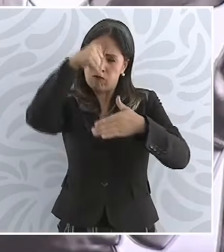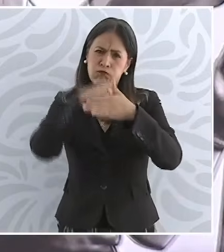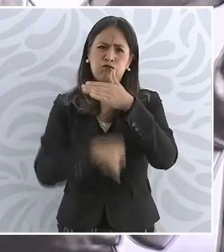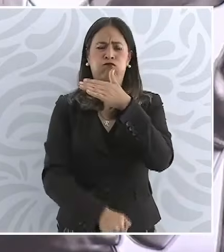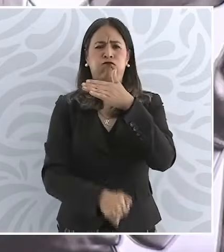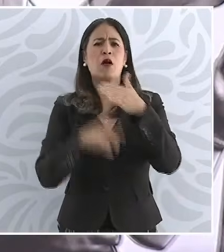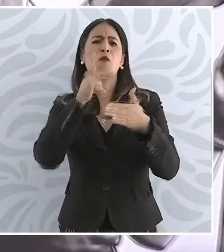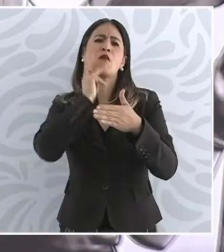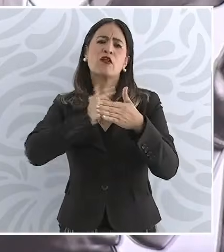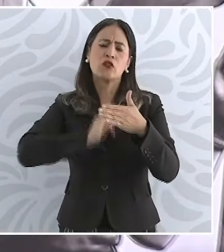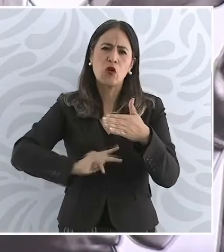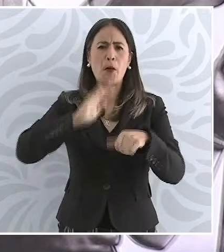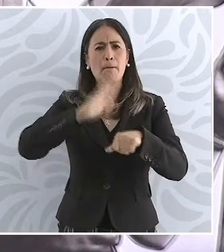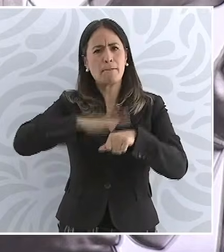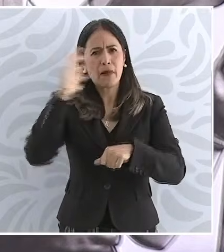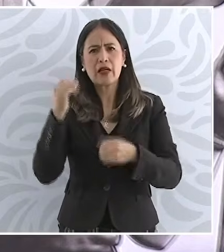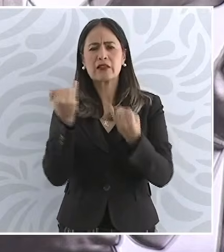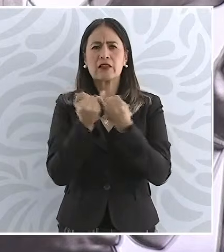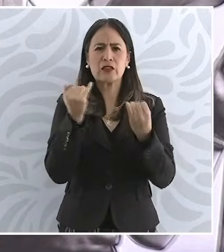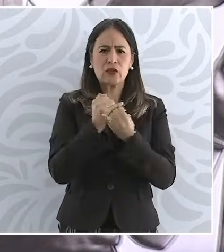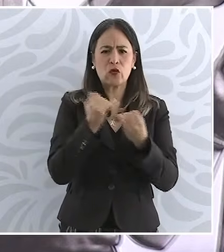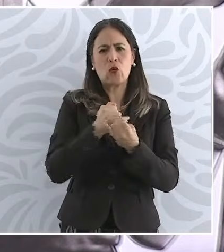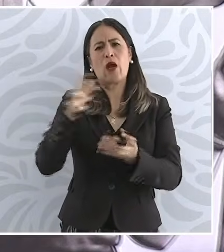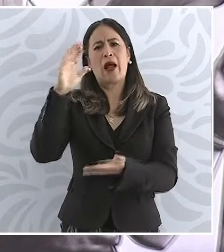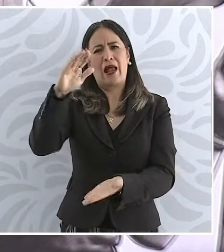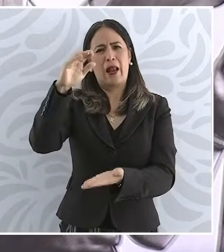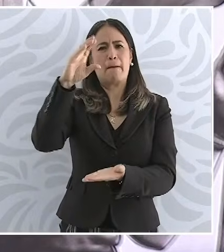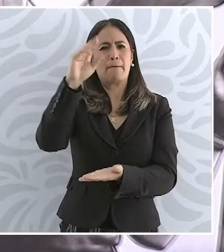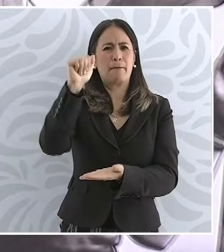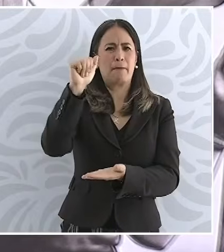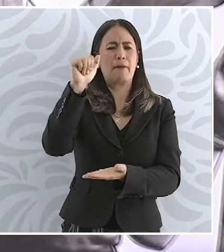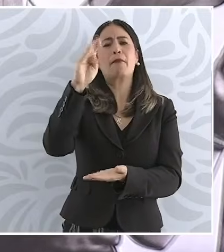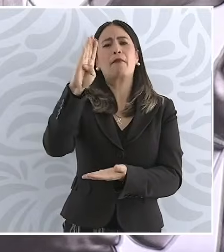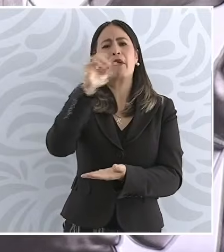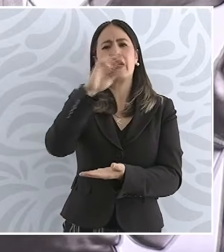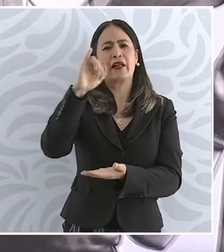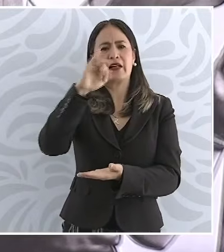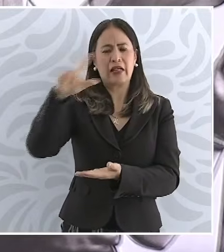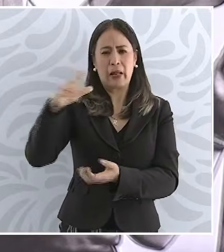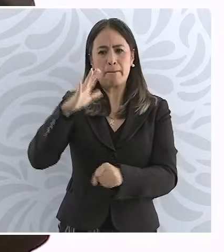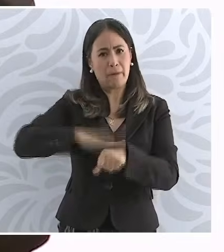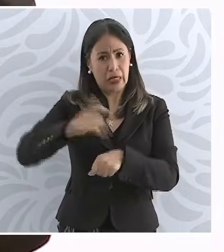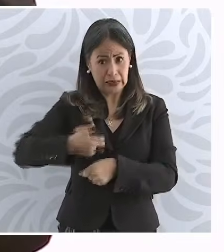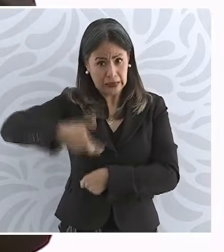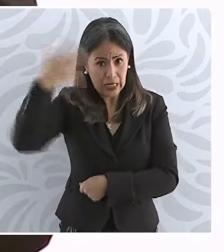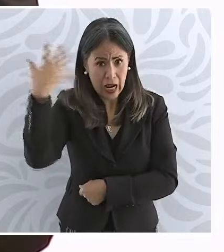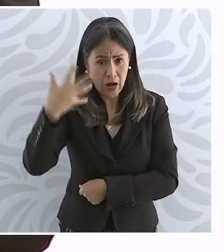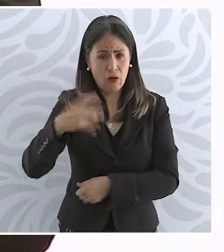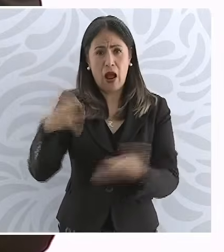producción y reducido el costo del barril extraído en exploración agregamos tres descubrimientos con